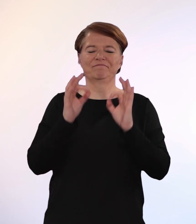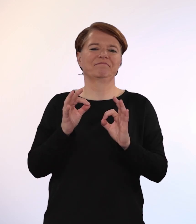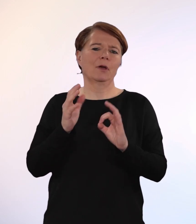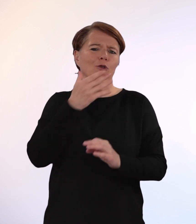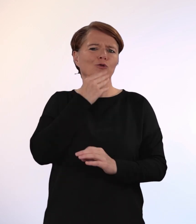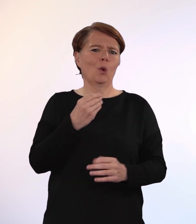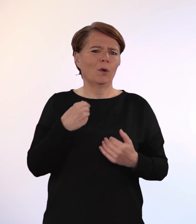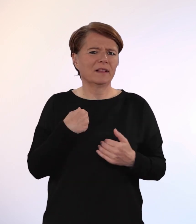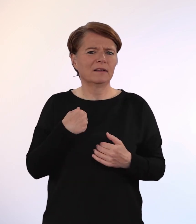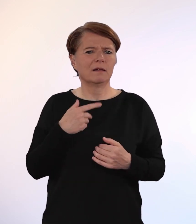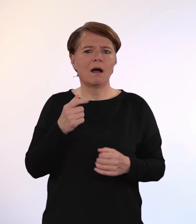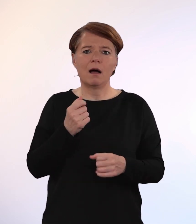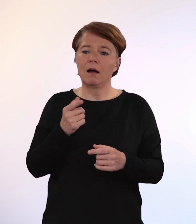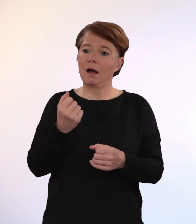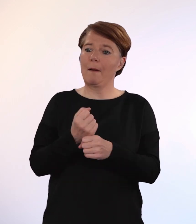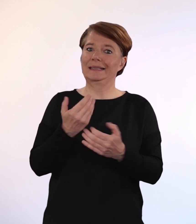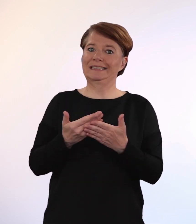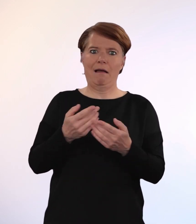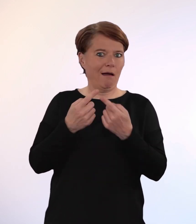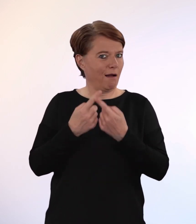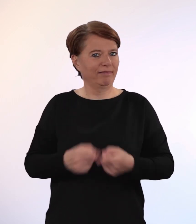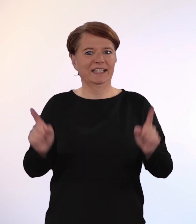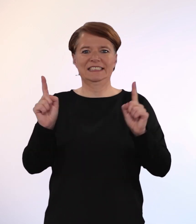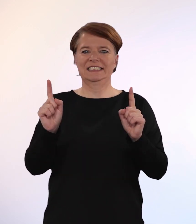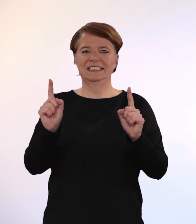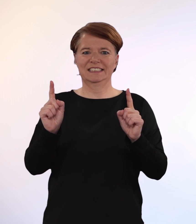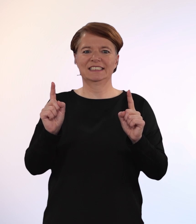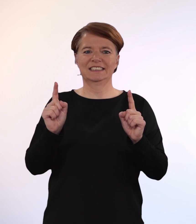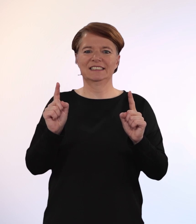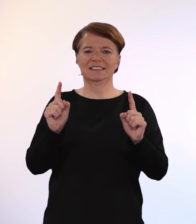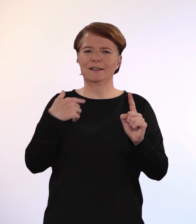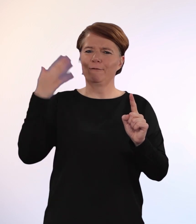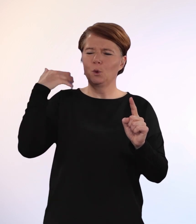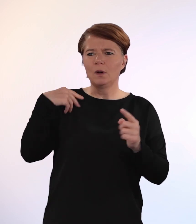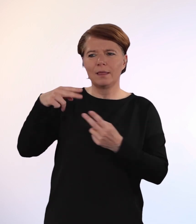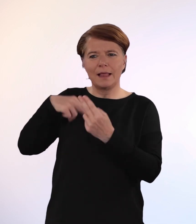Das war auch sehr schön. Das war eine andere Arbeit, die ich mit einer Tanzpartnerin gemacht hatte.